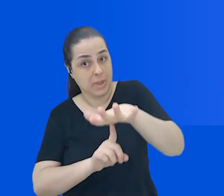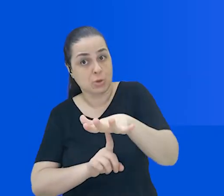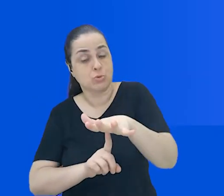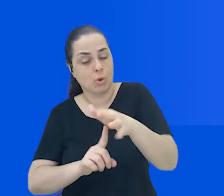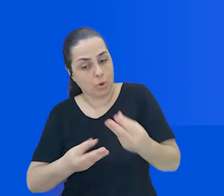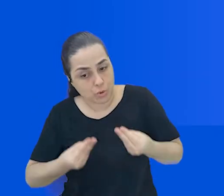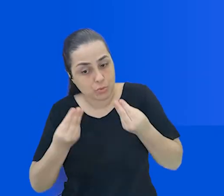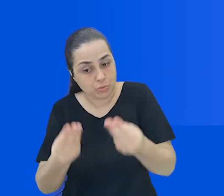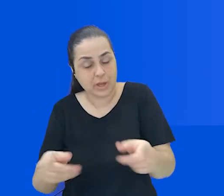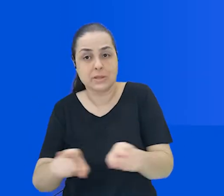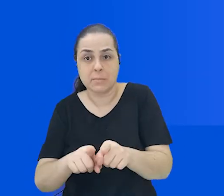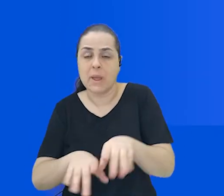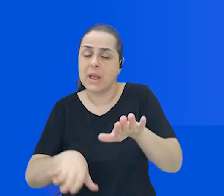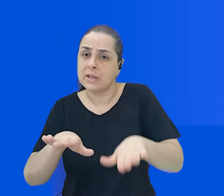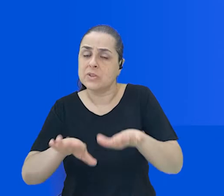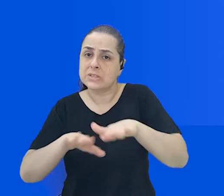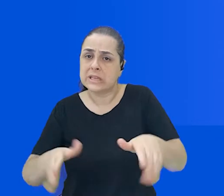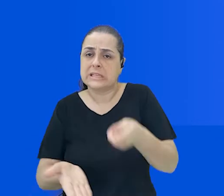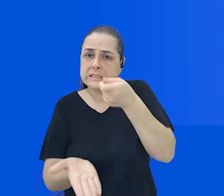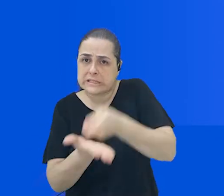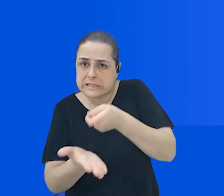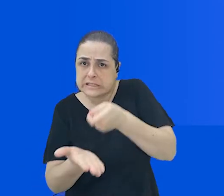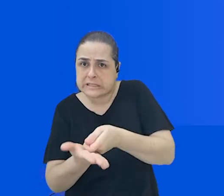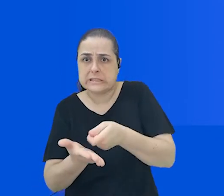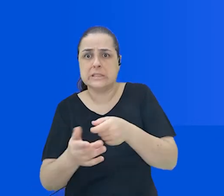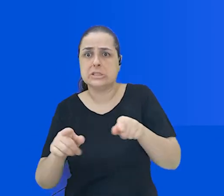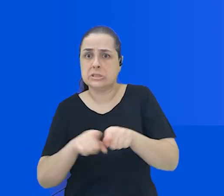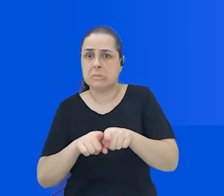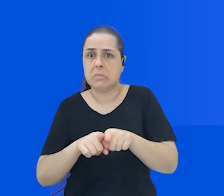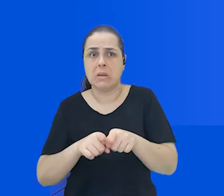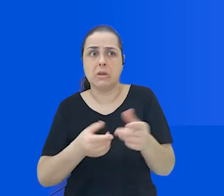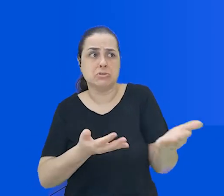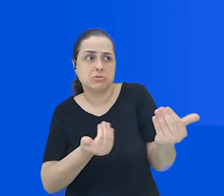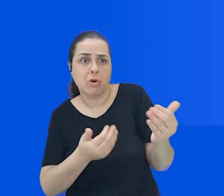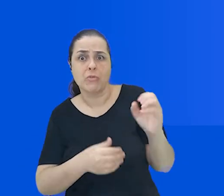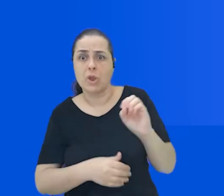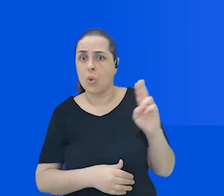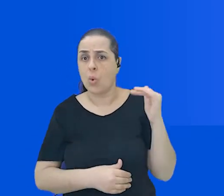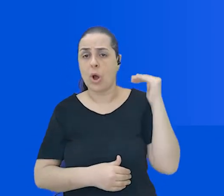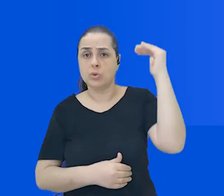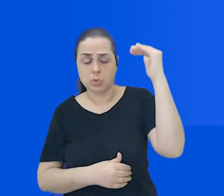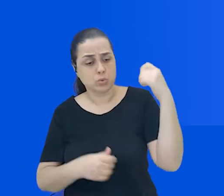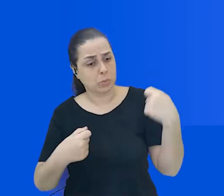ou exige da criança, do jovem ou até do adulto a falar o que está sentido